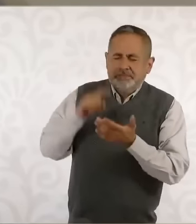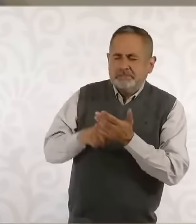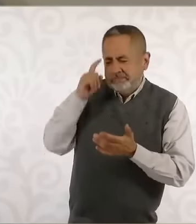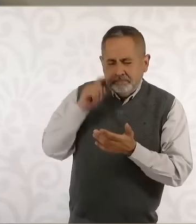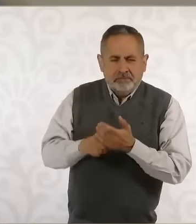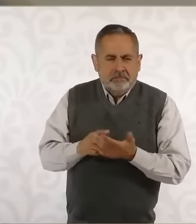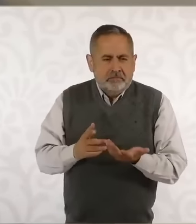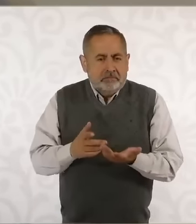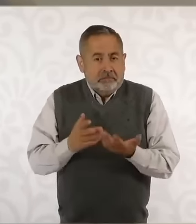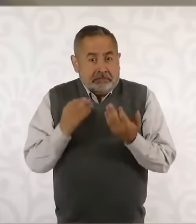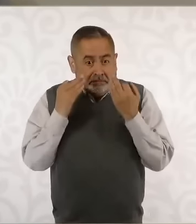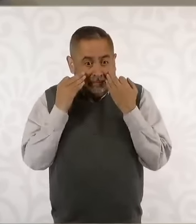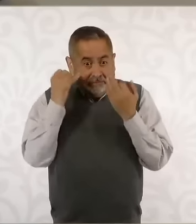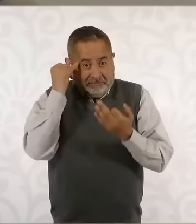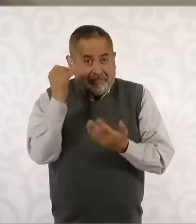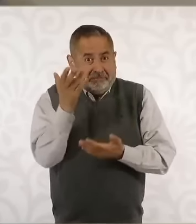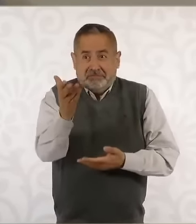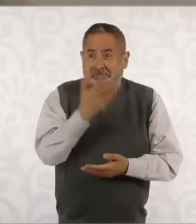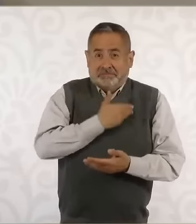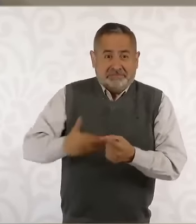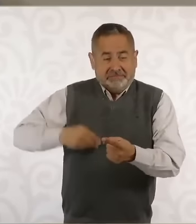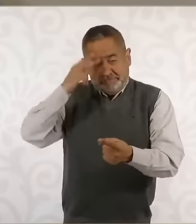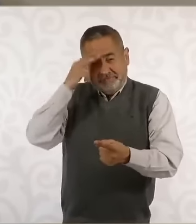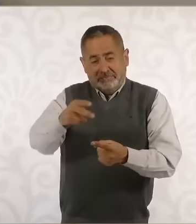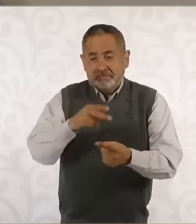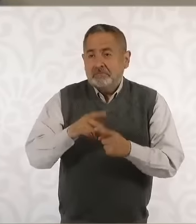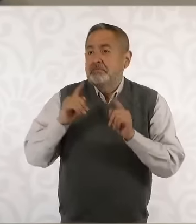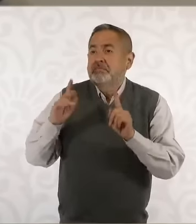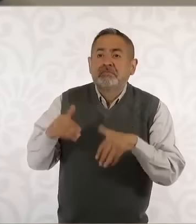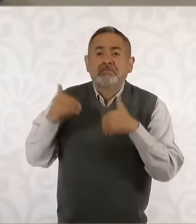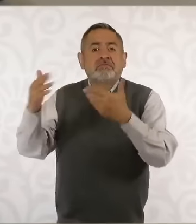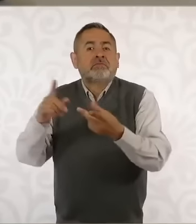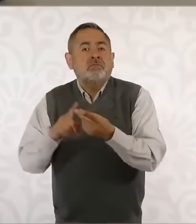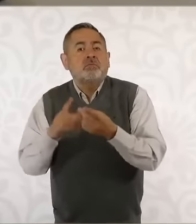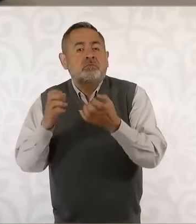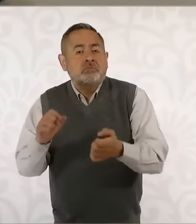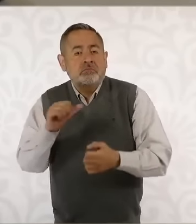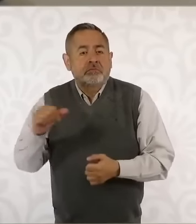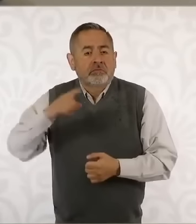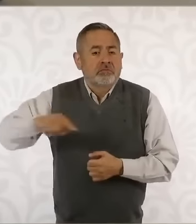pasa, como usted lo mencionaba con la presidenta de México, ¿dónde quedan las mujeres que van con